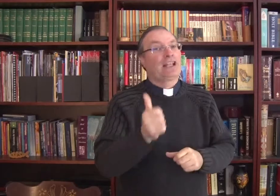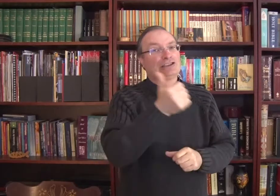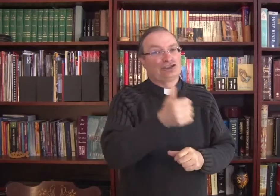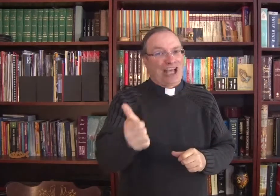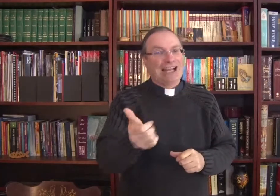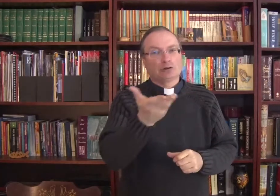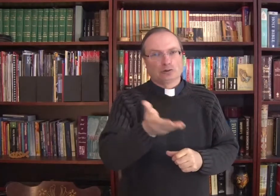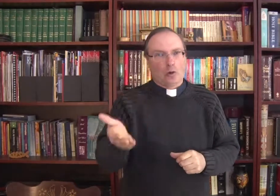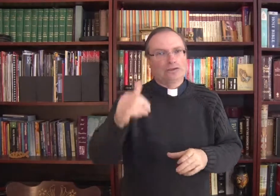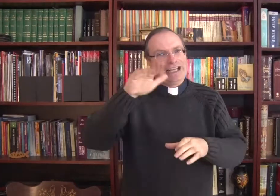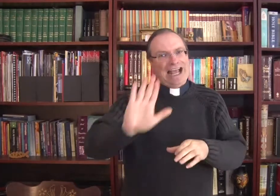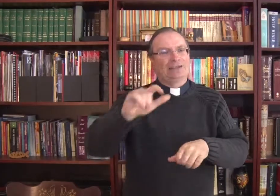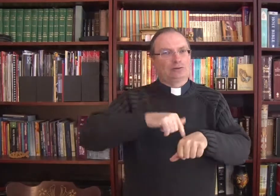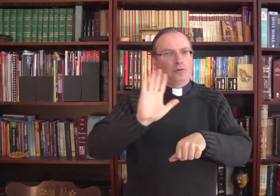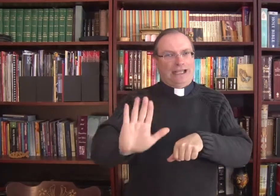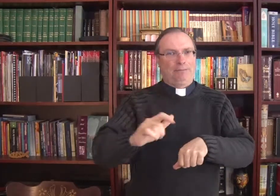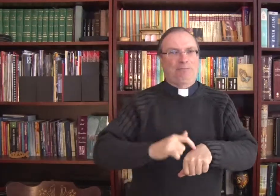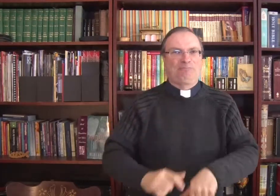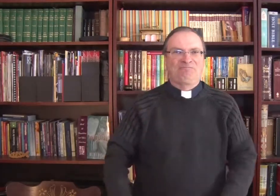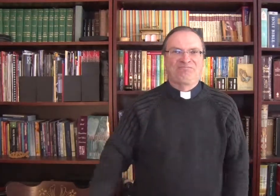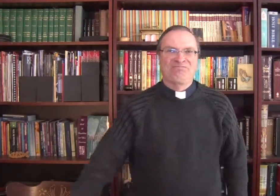Chaque chose en son temps.